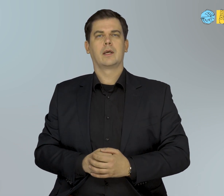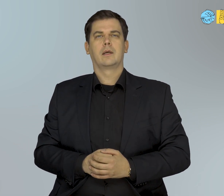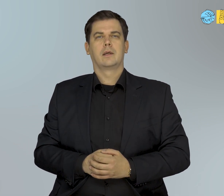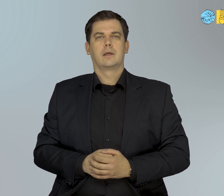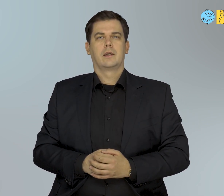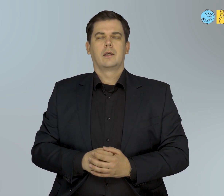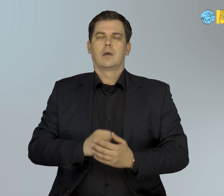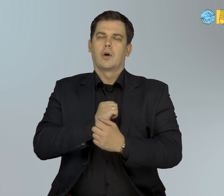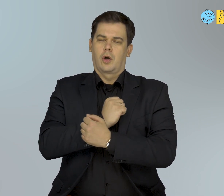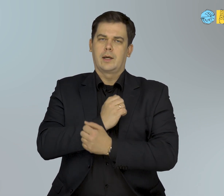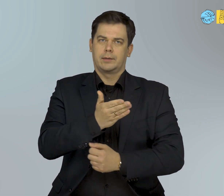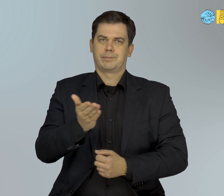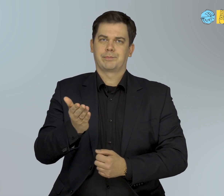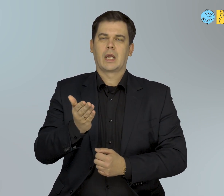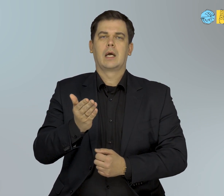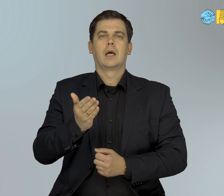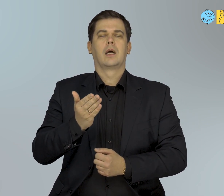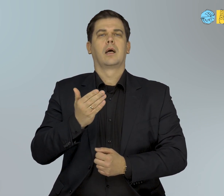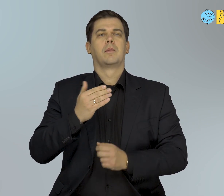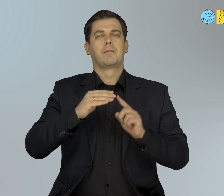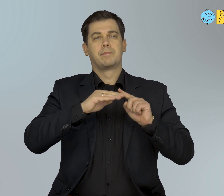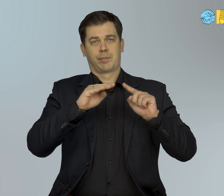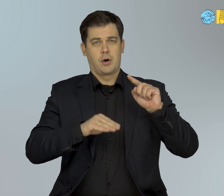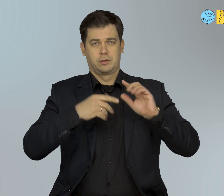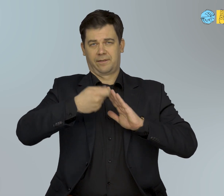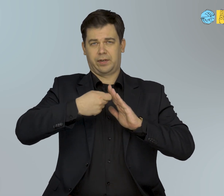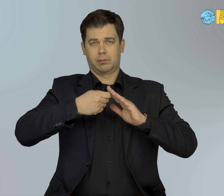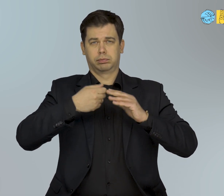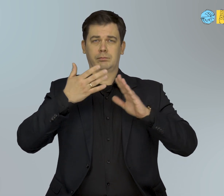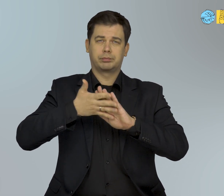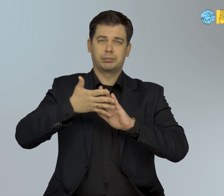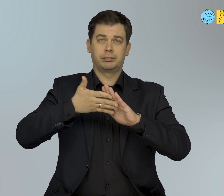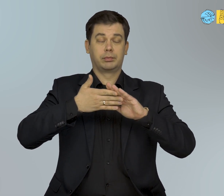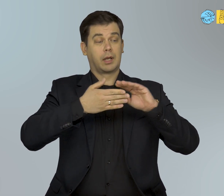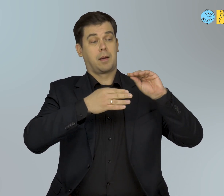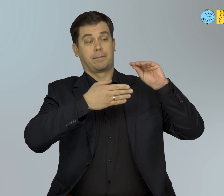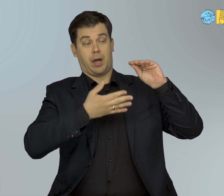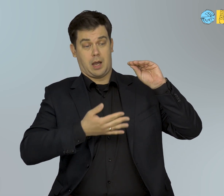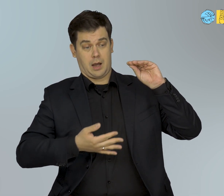Kochani, poniżej załączamy listę instytucji w naszym kraju,